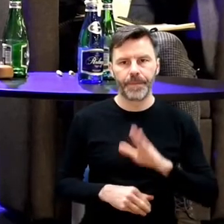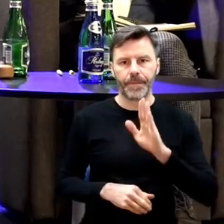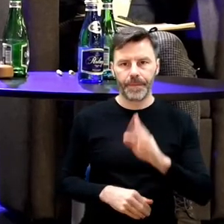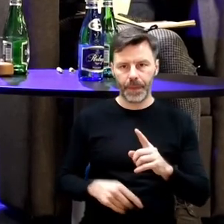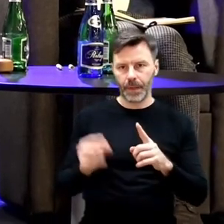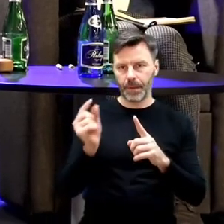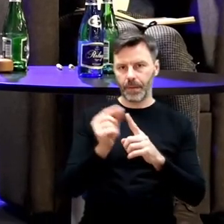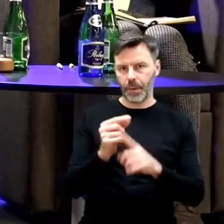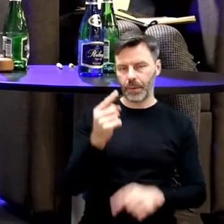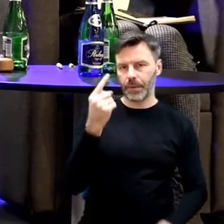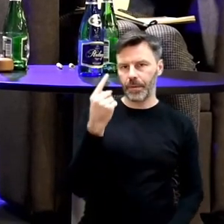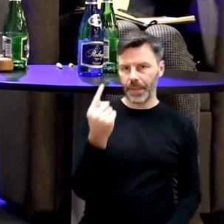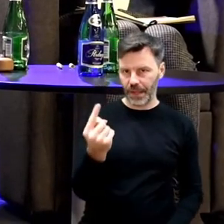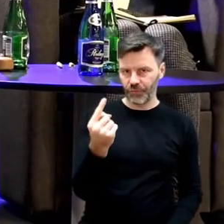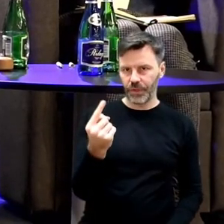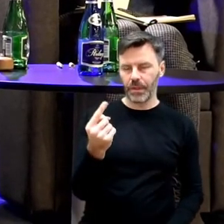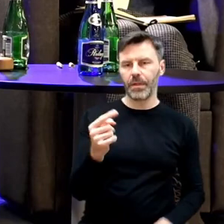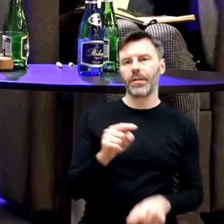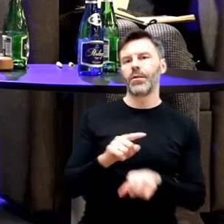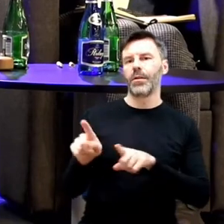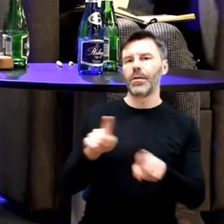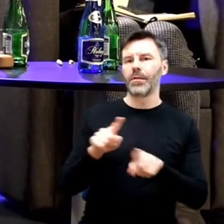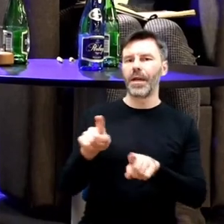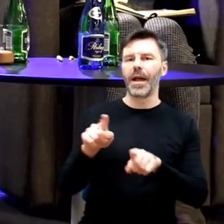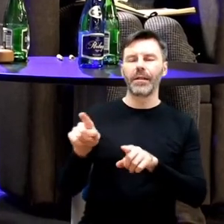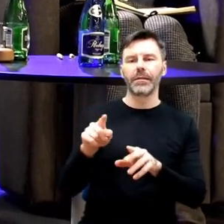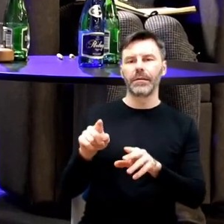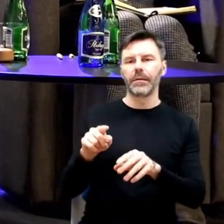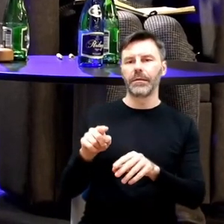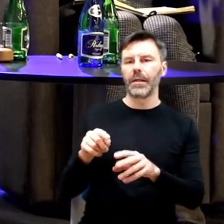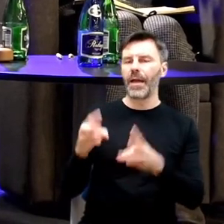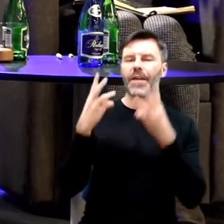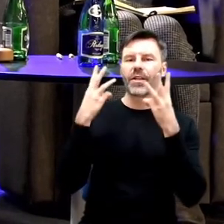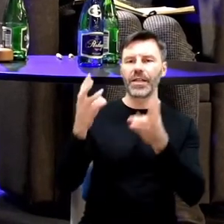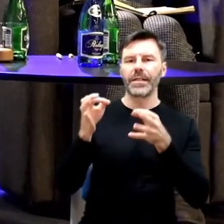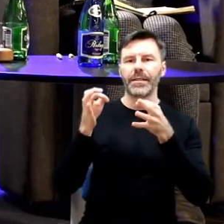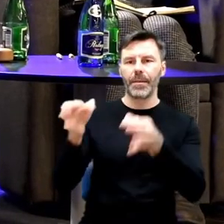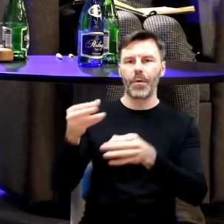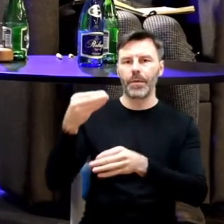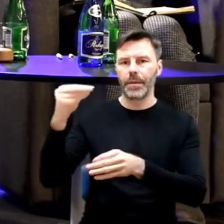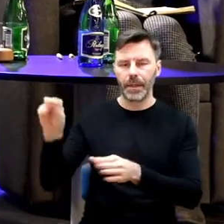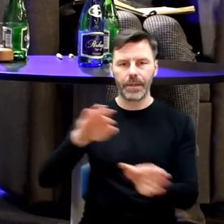Nie traktujmy samochodu jak świętej krowy. Idziemy dalej. Mieszkania. Jak to powinno wyglądać?